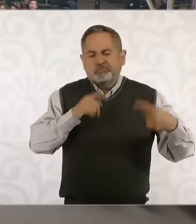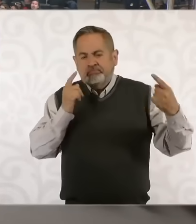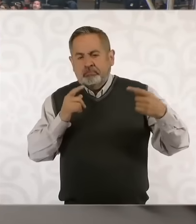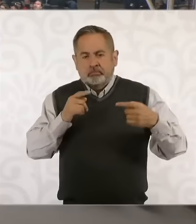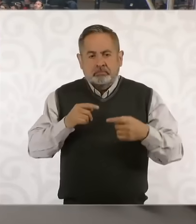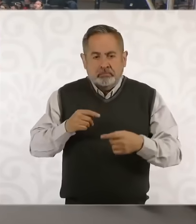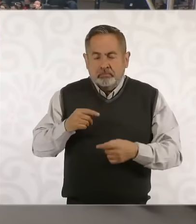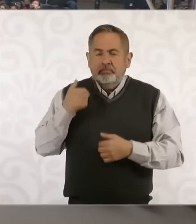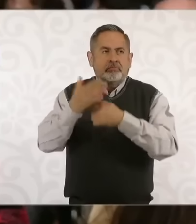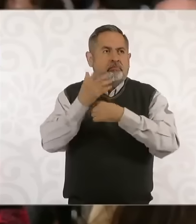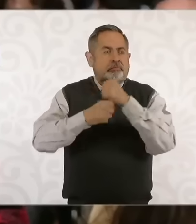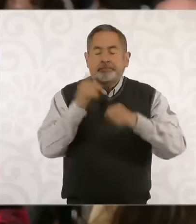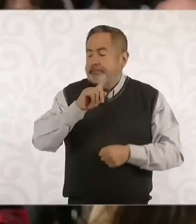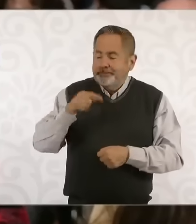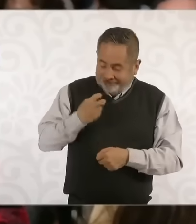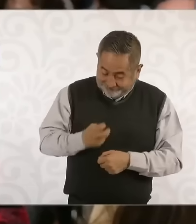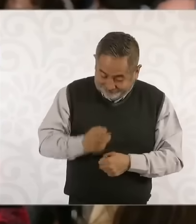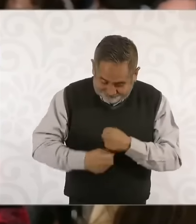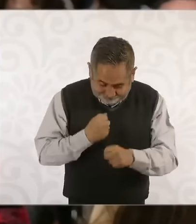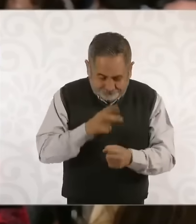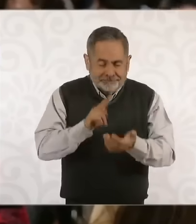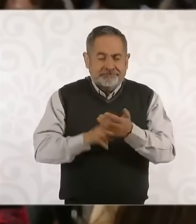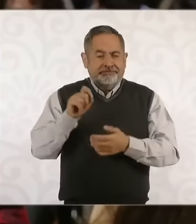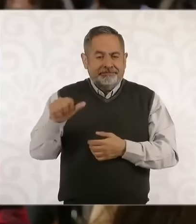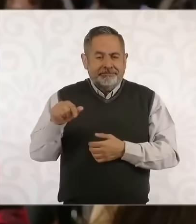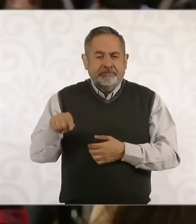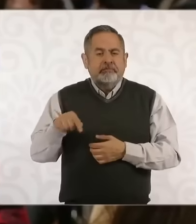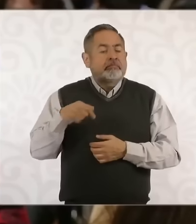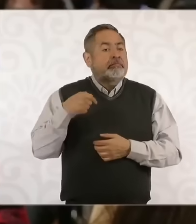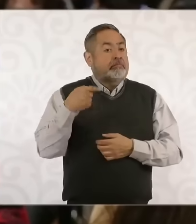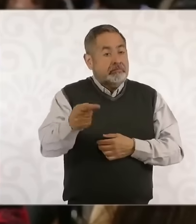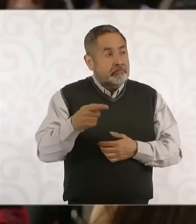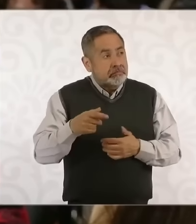en 2026. Eh, ¿cambiará algo de la relación de México con Estados Unidos? ¿Seguirán los acuerdos